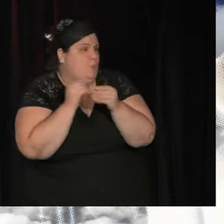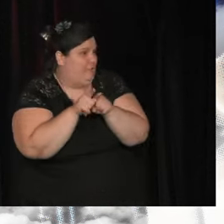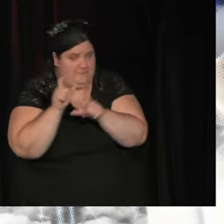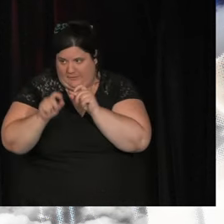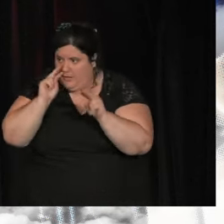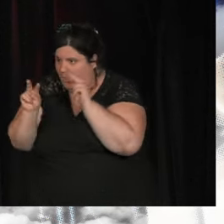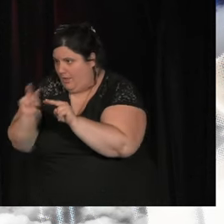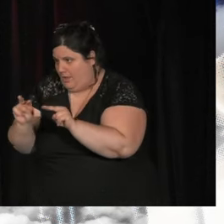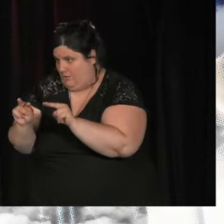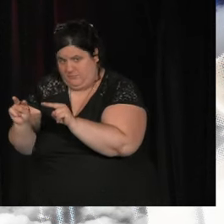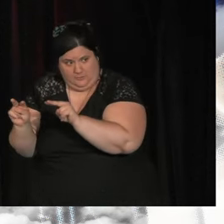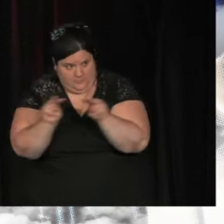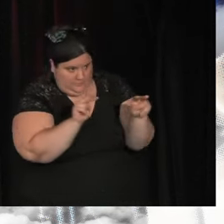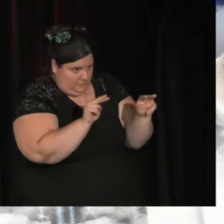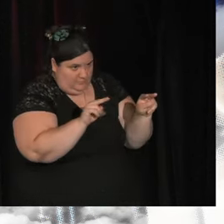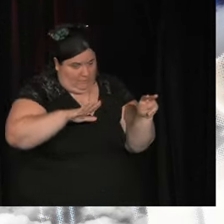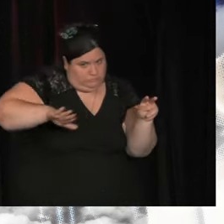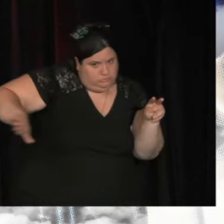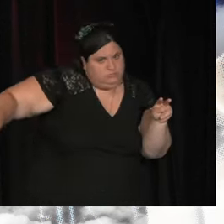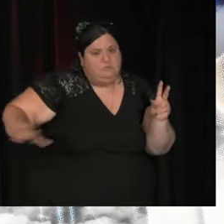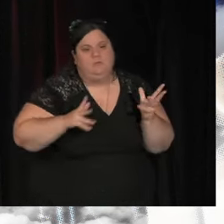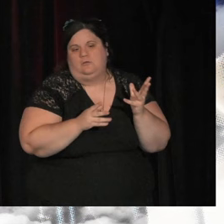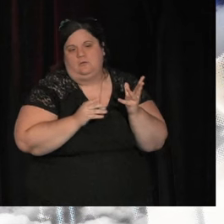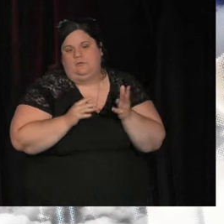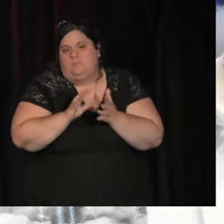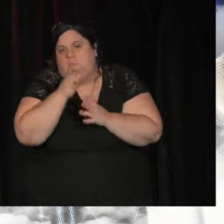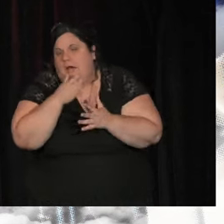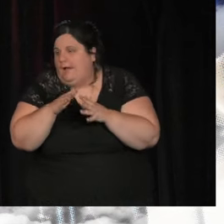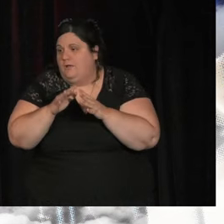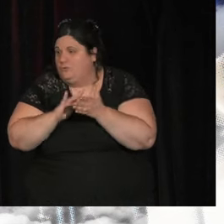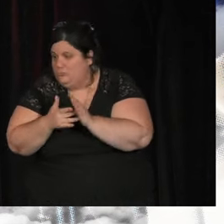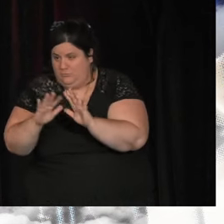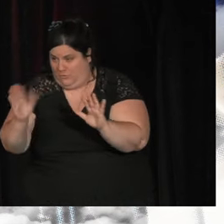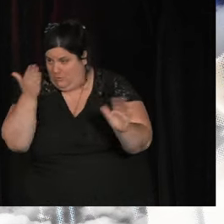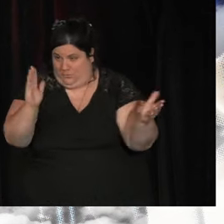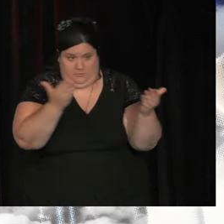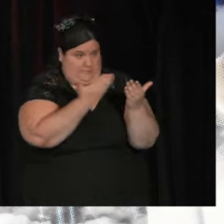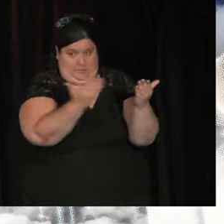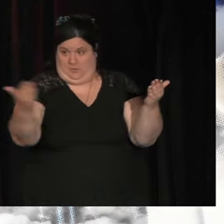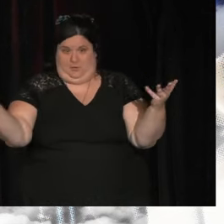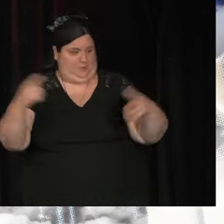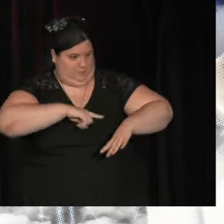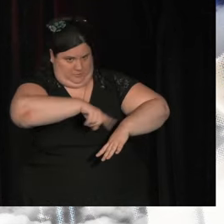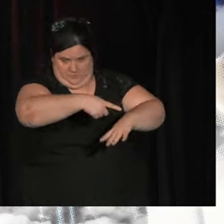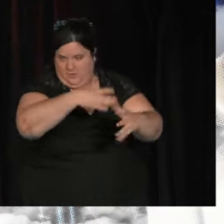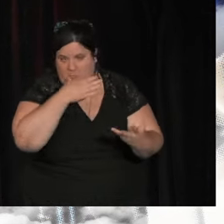cumuler du temps de jeu sur… Ne peut pas s'impliquer sur la durée sur tous les jeux qui tentent de coexister et c'est pour ça, c'est que quand on regarde un petit